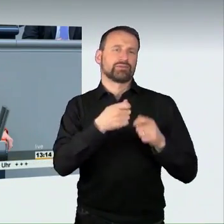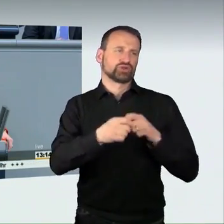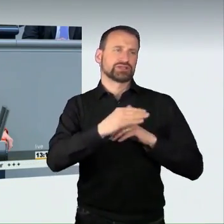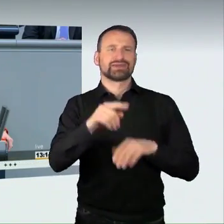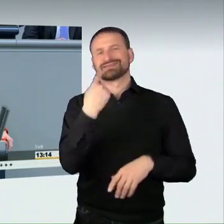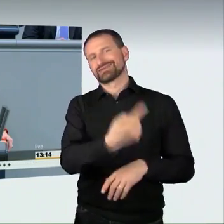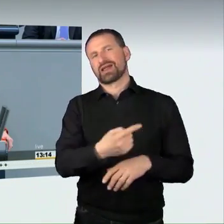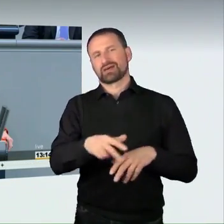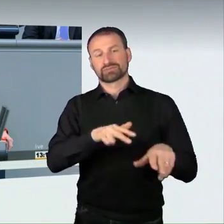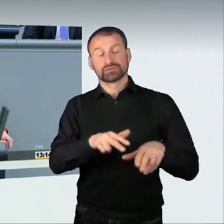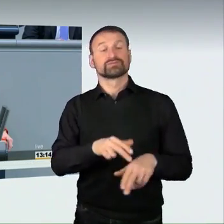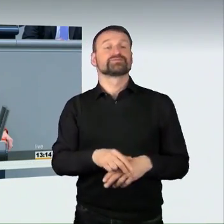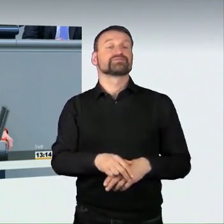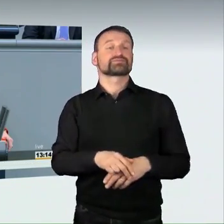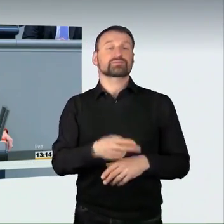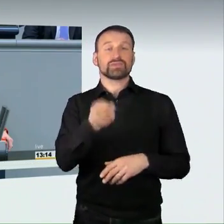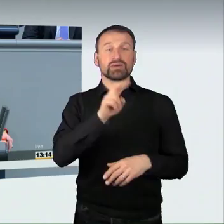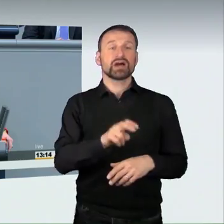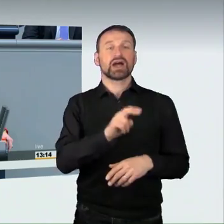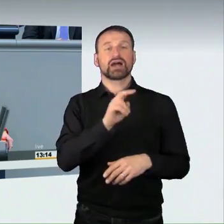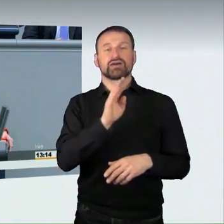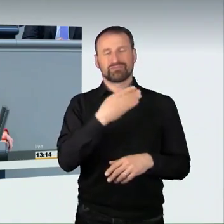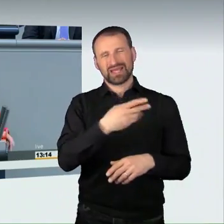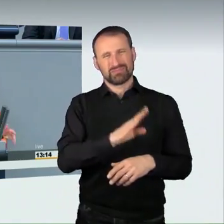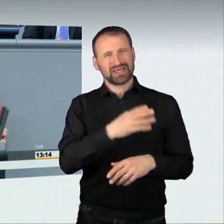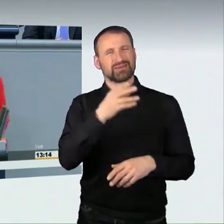im Wege der Rechtsverordnung für Gemeinden, in denen